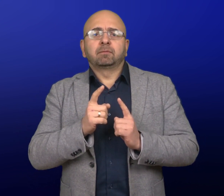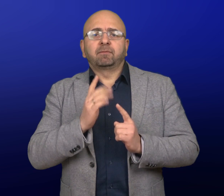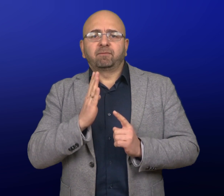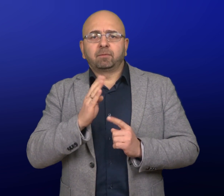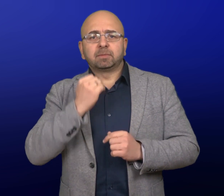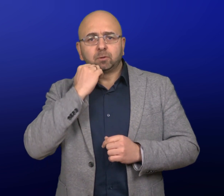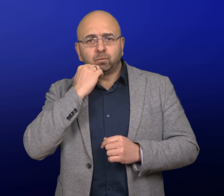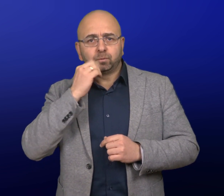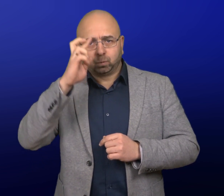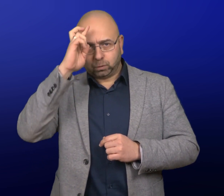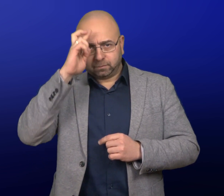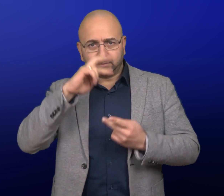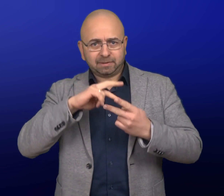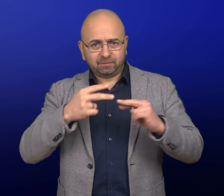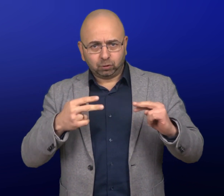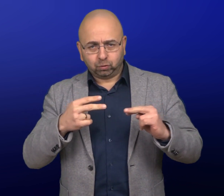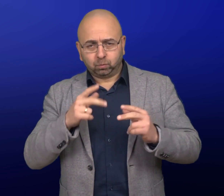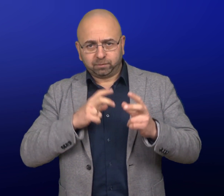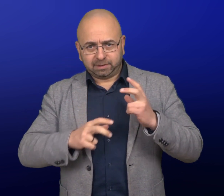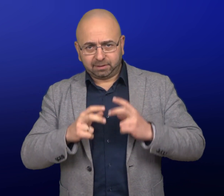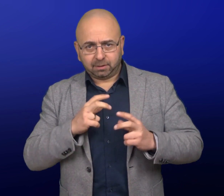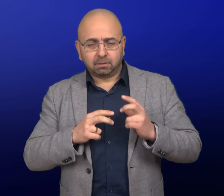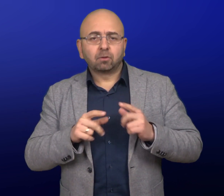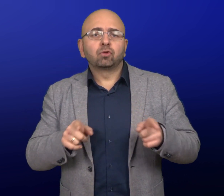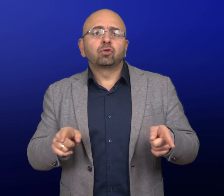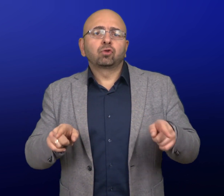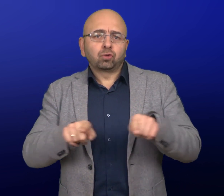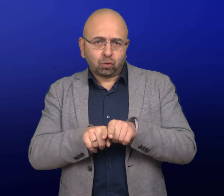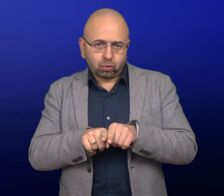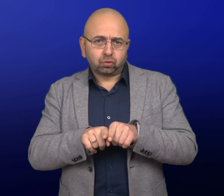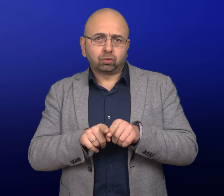в Московском государственном лингвистическом университете,